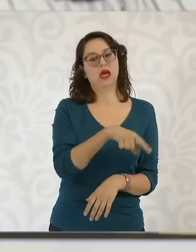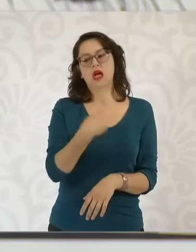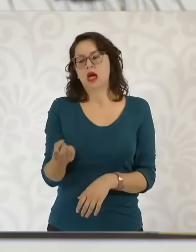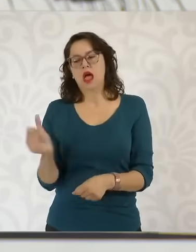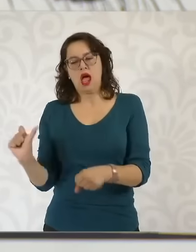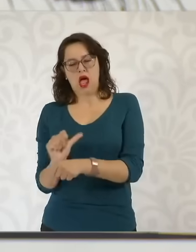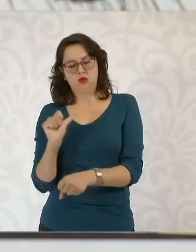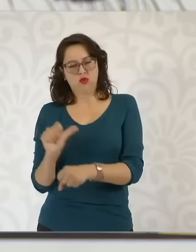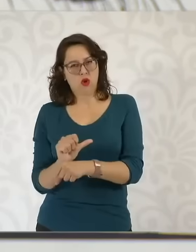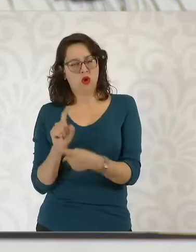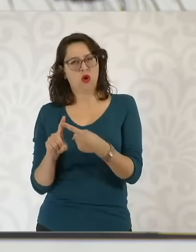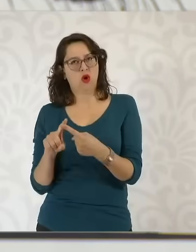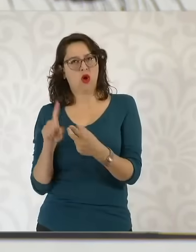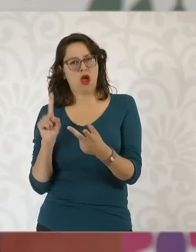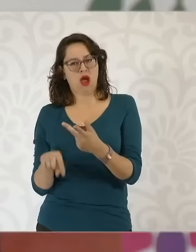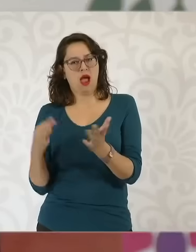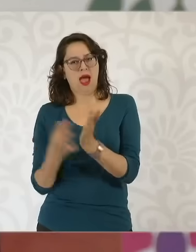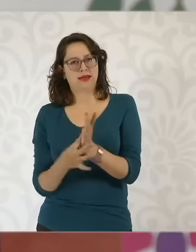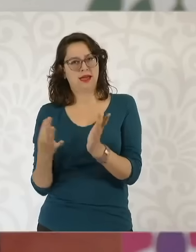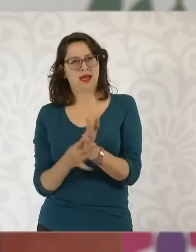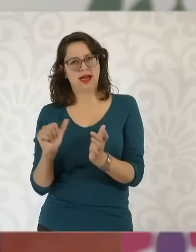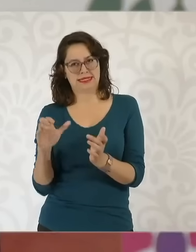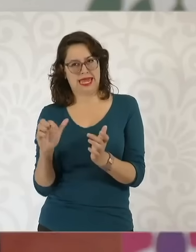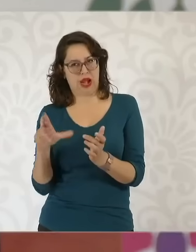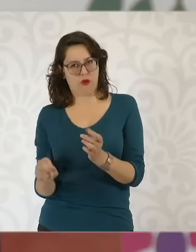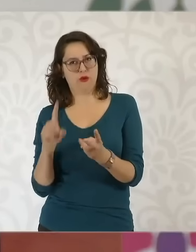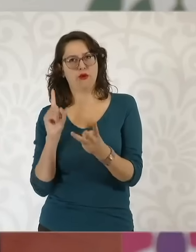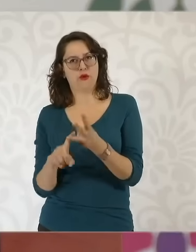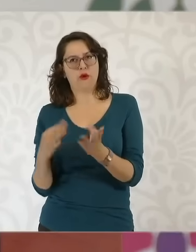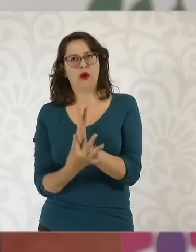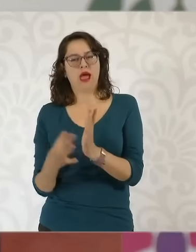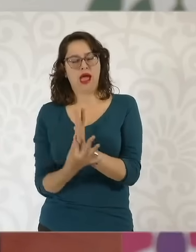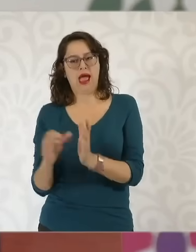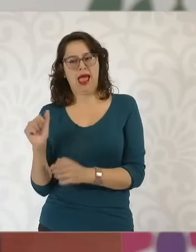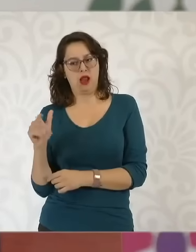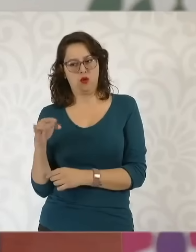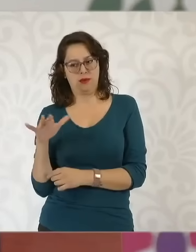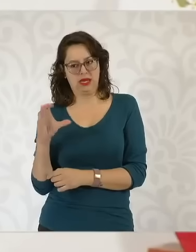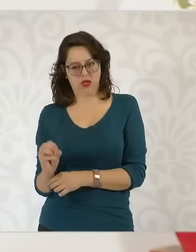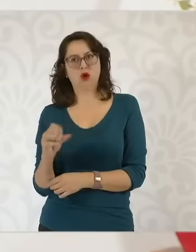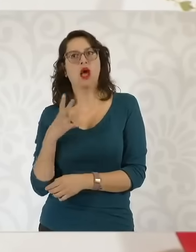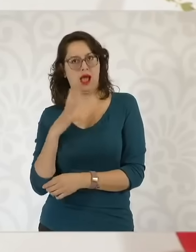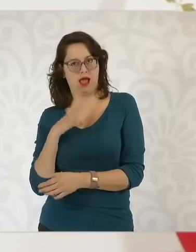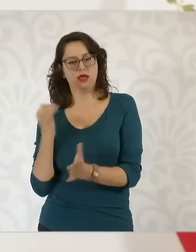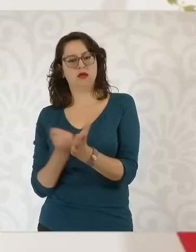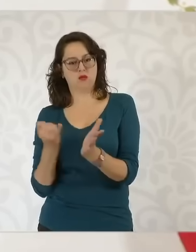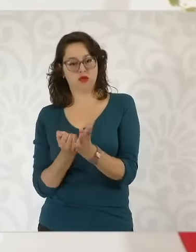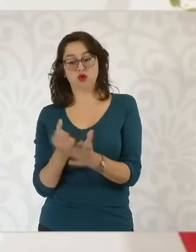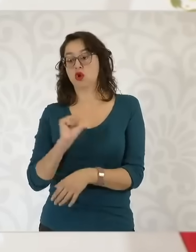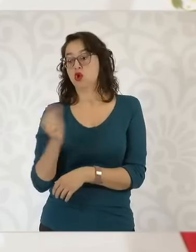de acero y aluminio, eh, y que lo que está fuera del tratado tiene el 25%.